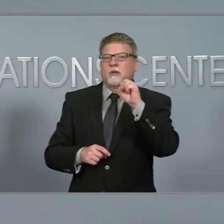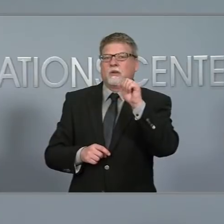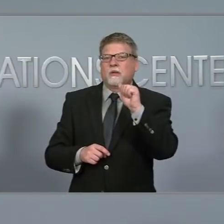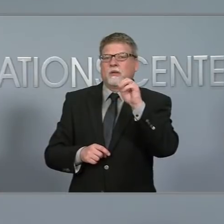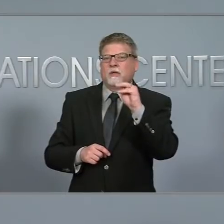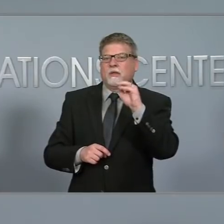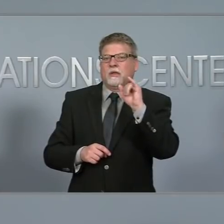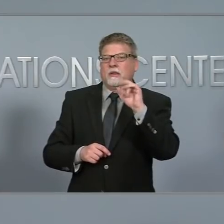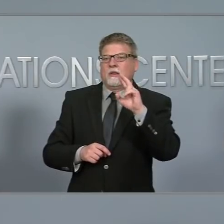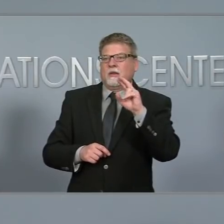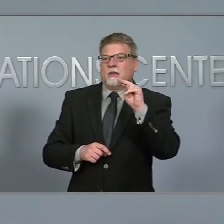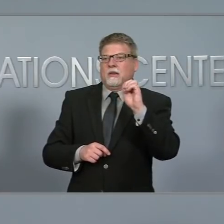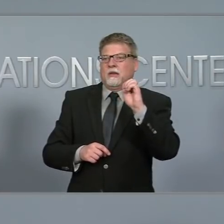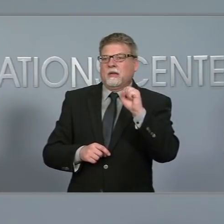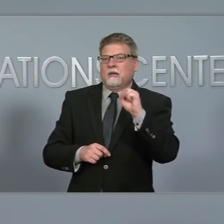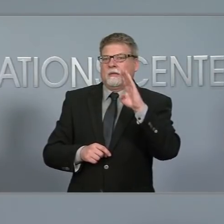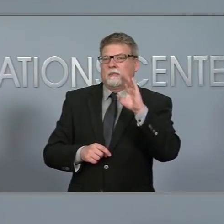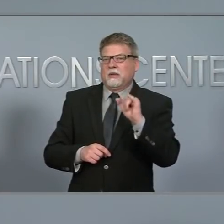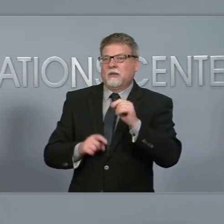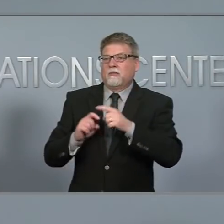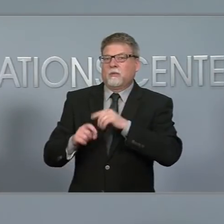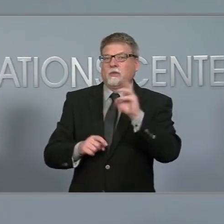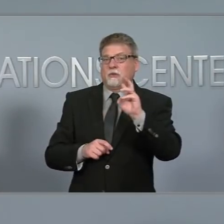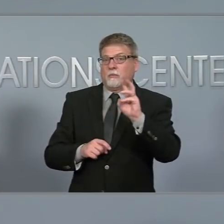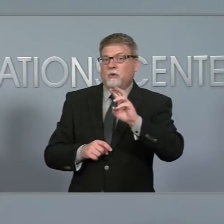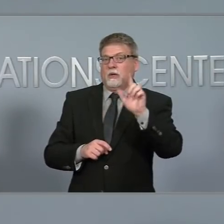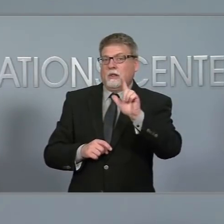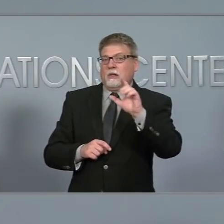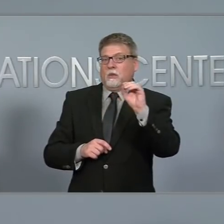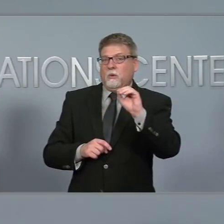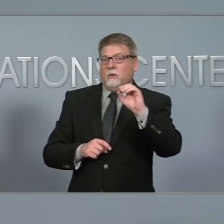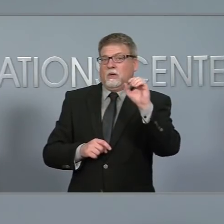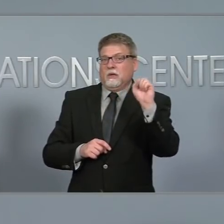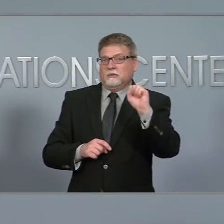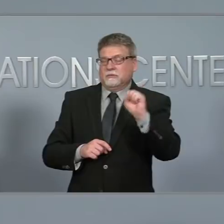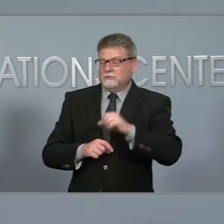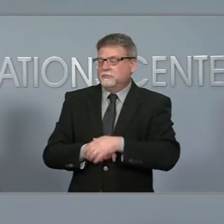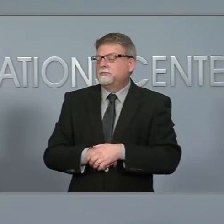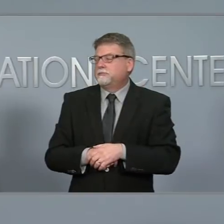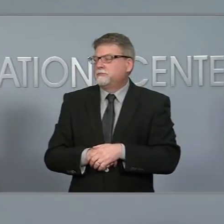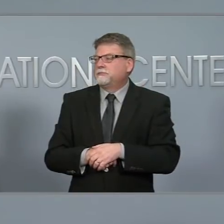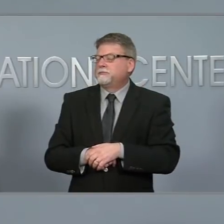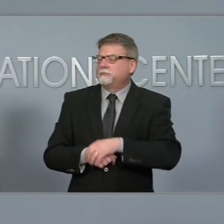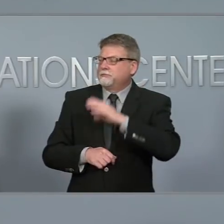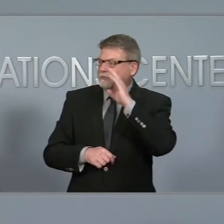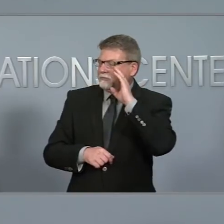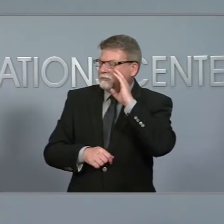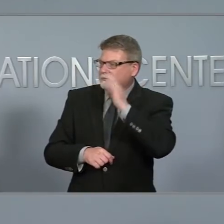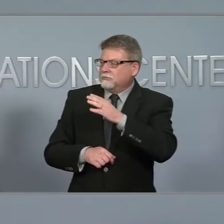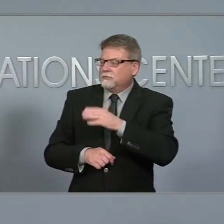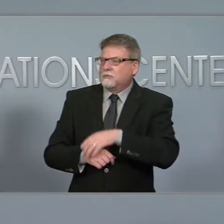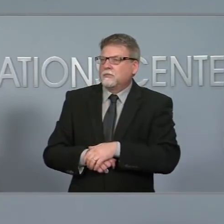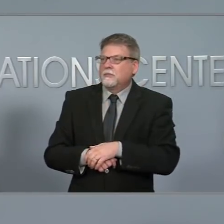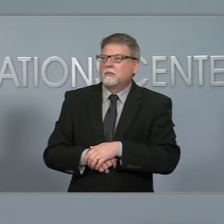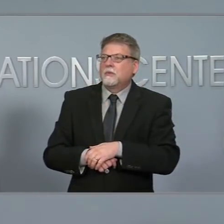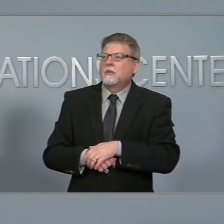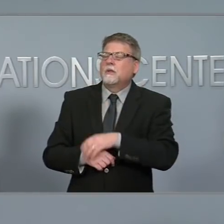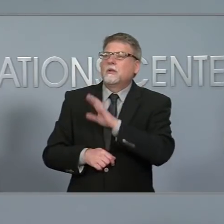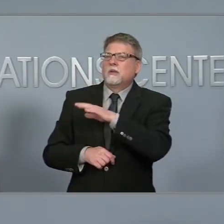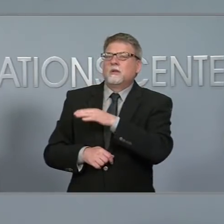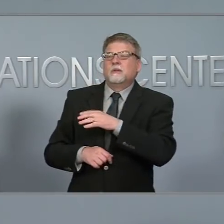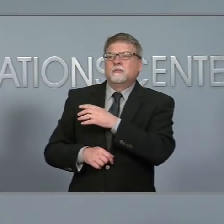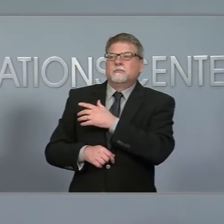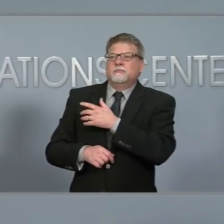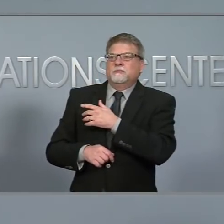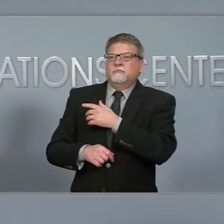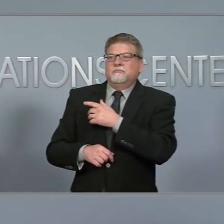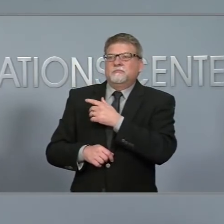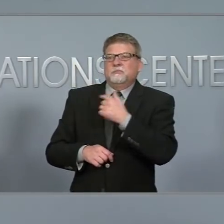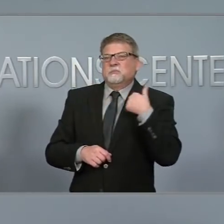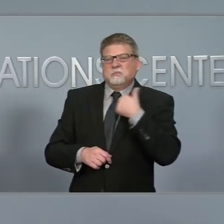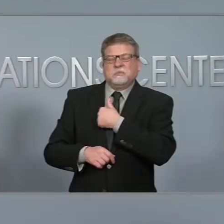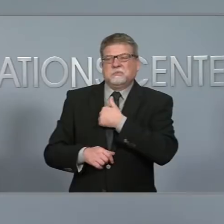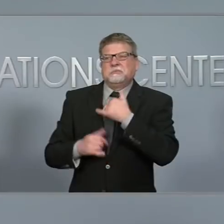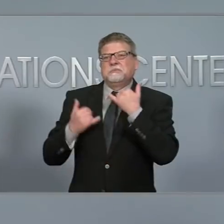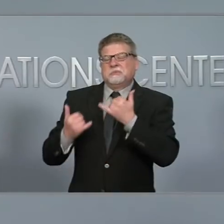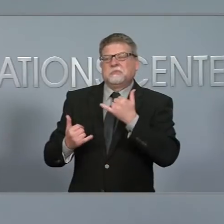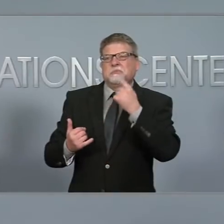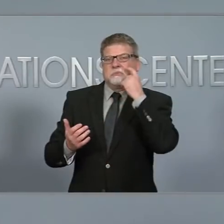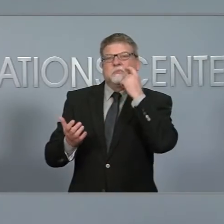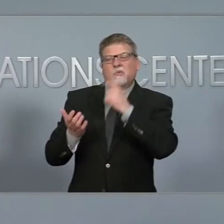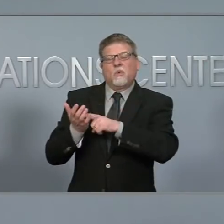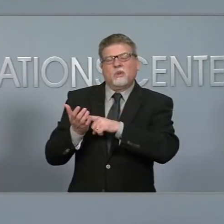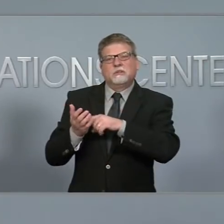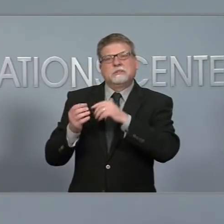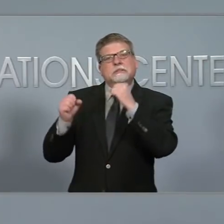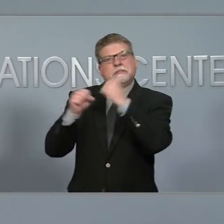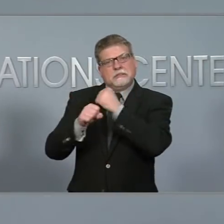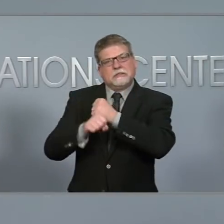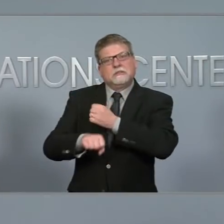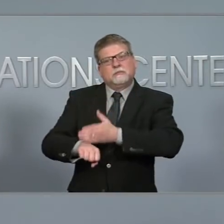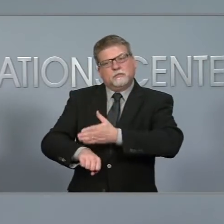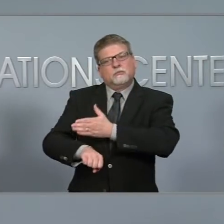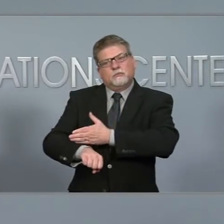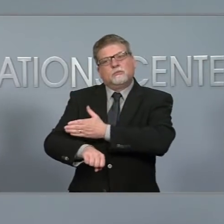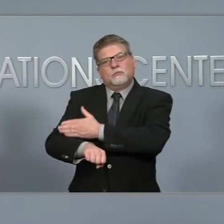La siguiente por favor.